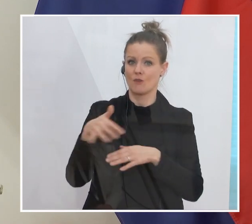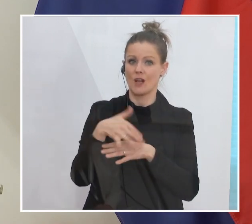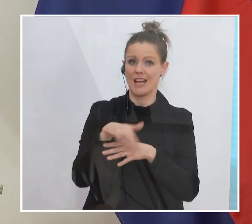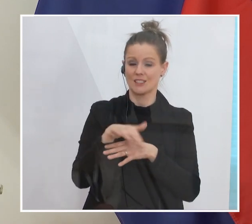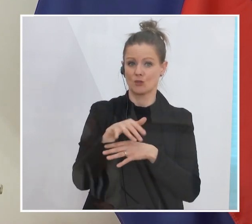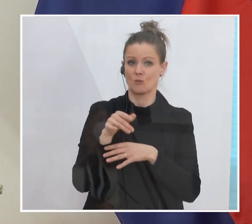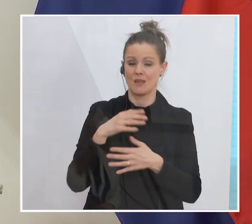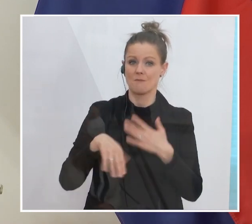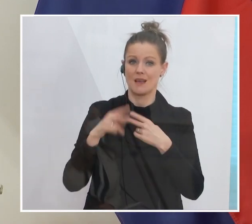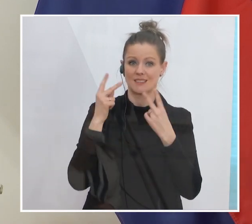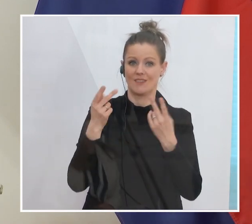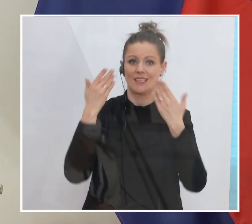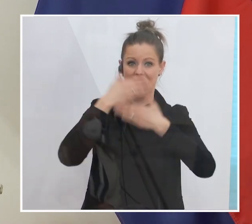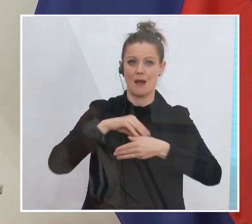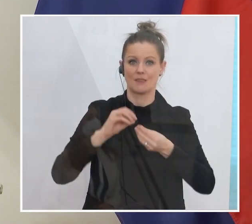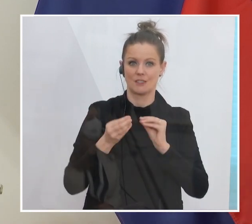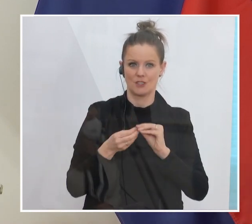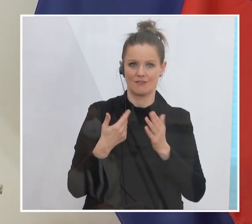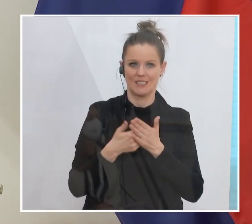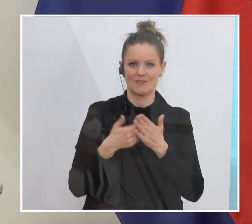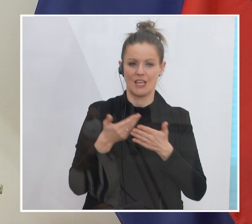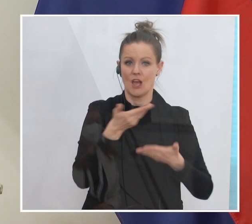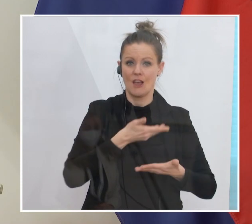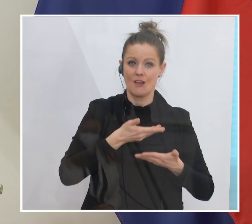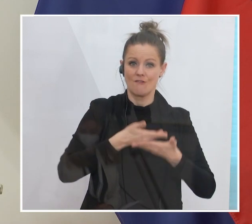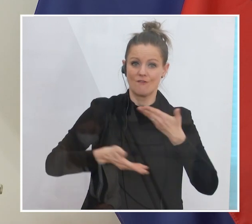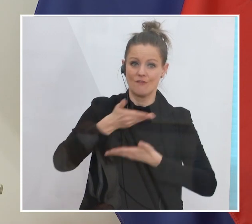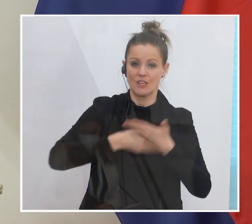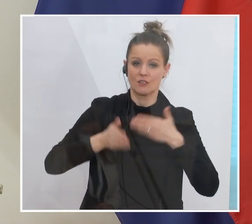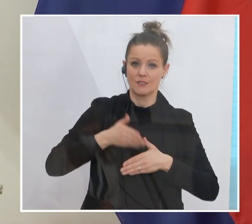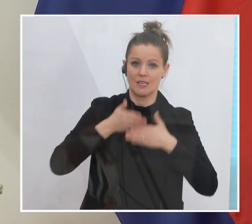sehr wichtig. Das heißt, diese Wirtschaftshilfen und diese Unterstützungsleistungen wird es